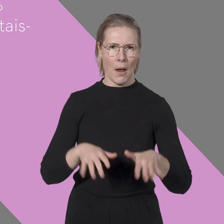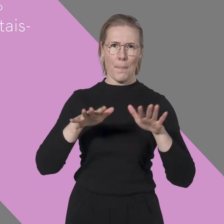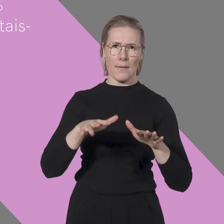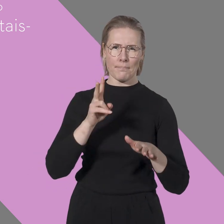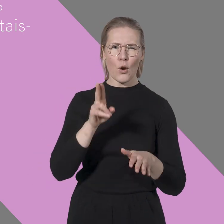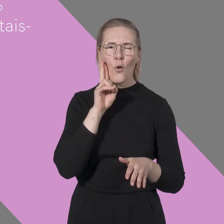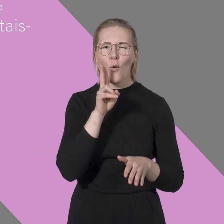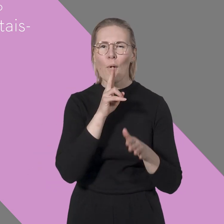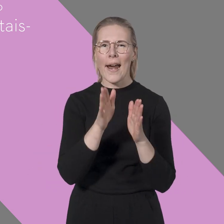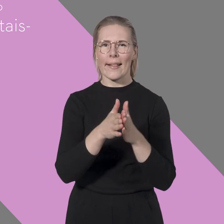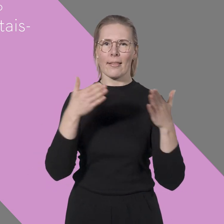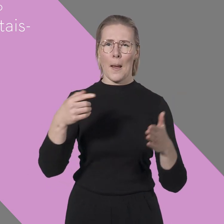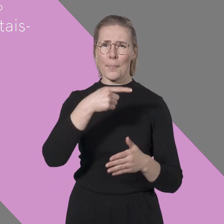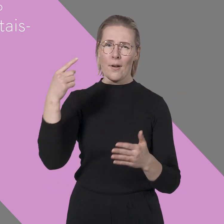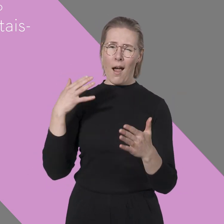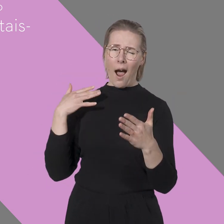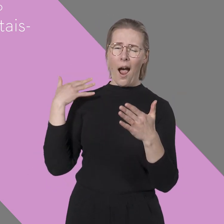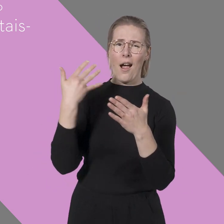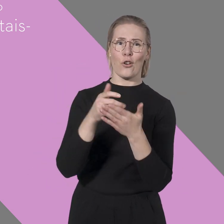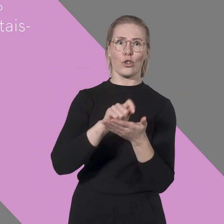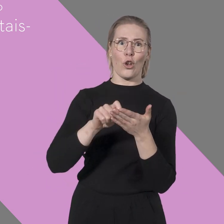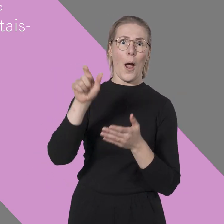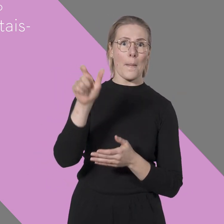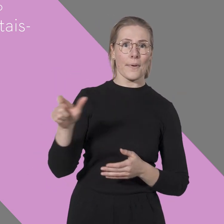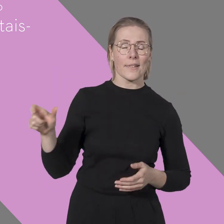Esiintymässä ovat jälleen Kuurojen lehden pitkäaikaiset toimittajat -